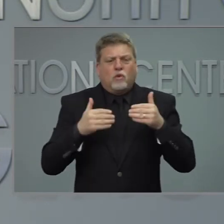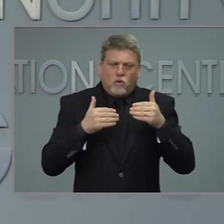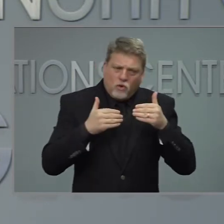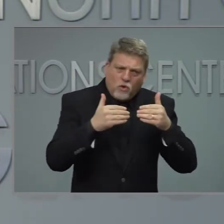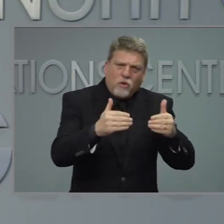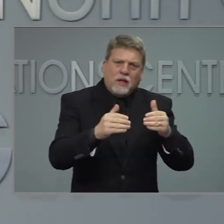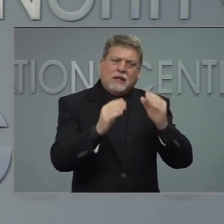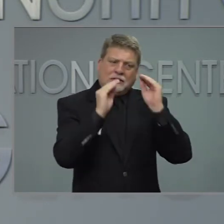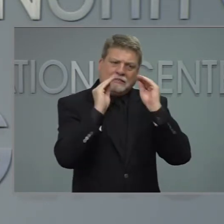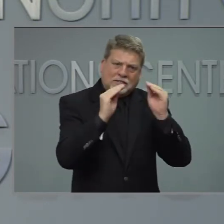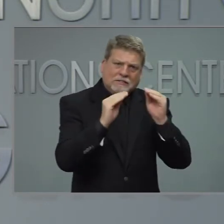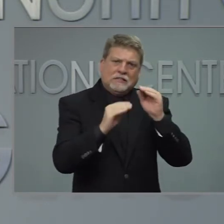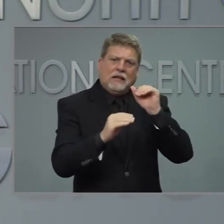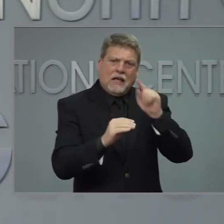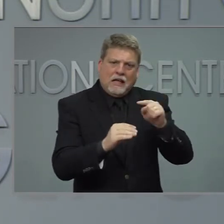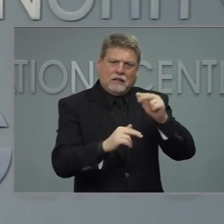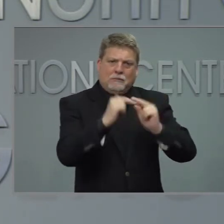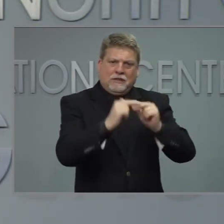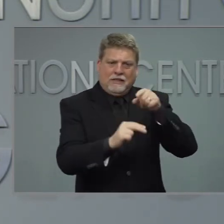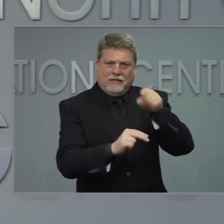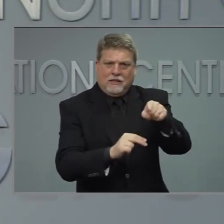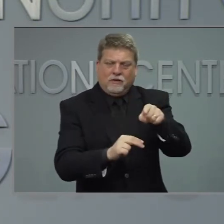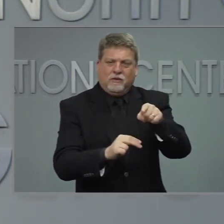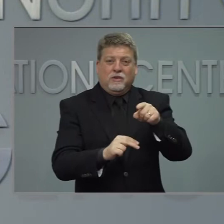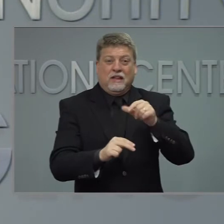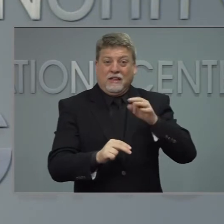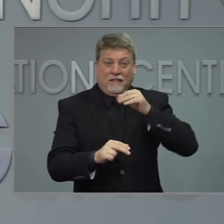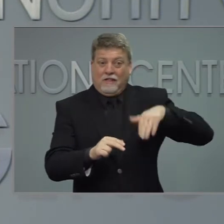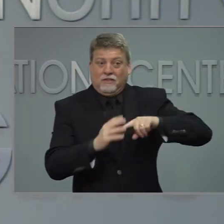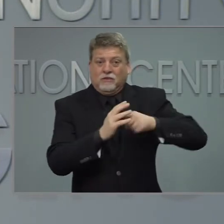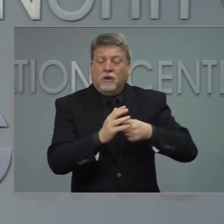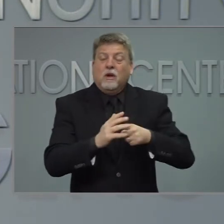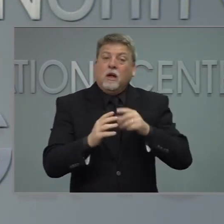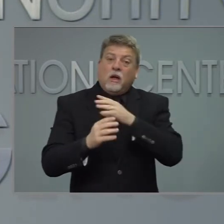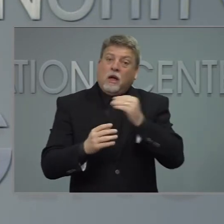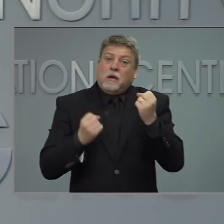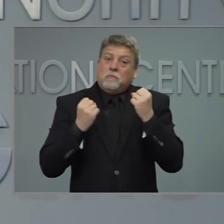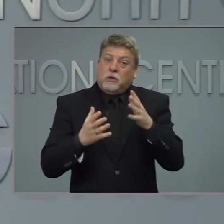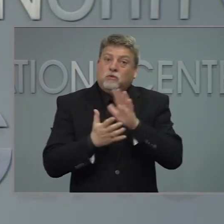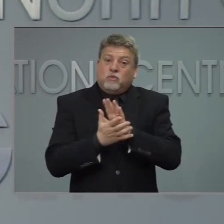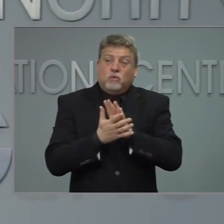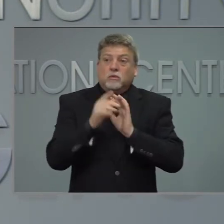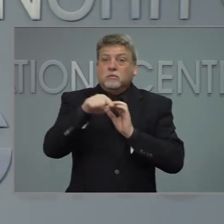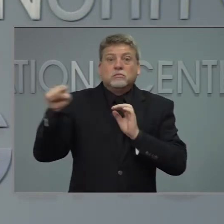empiecen la instrucción presencial si es que no lo han hecho y muchos distritos